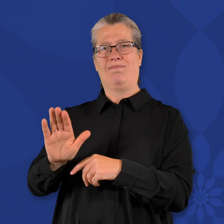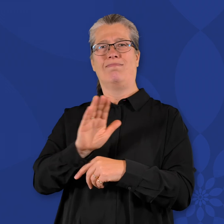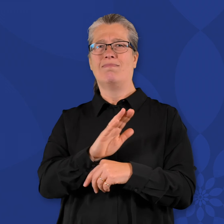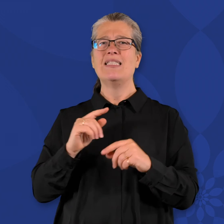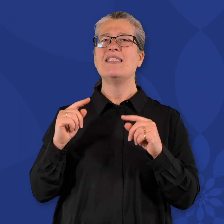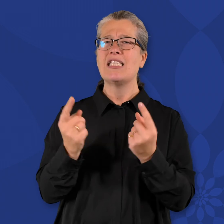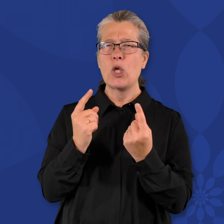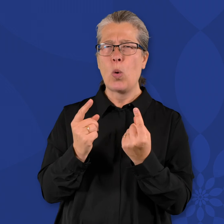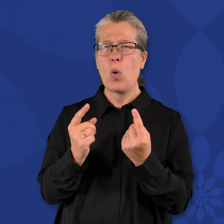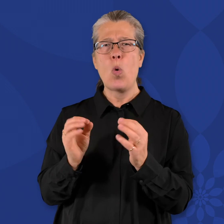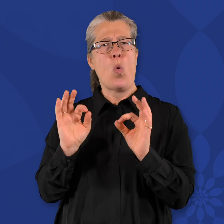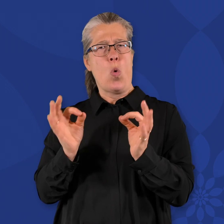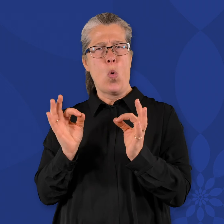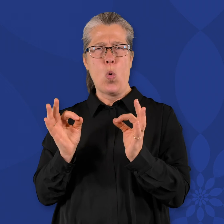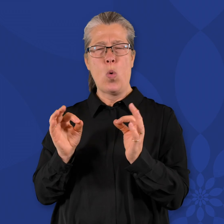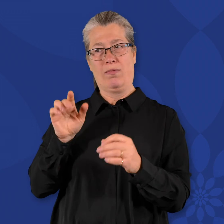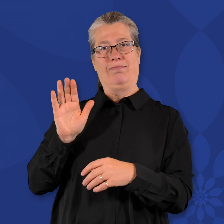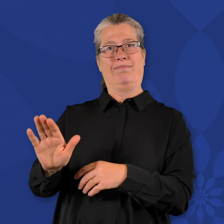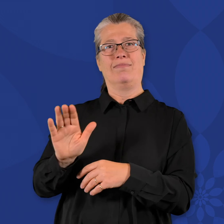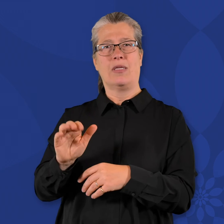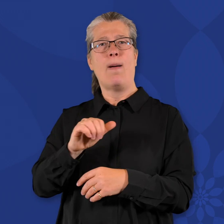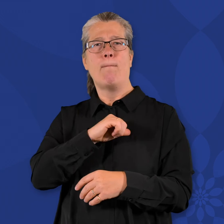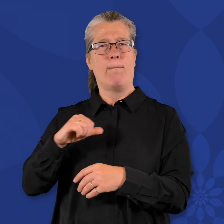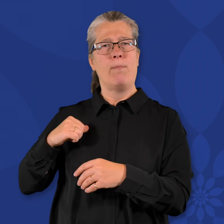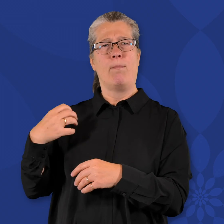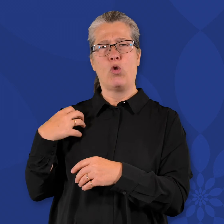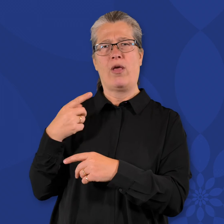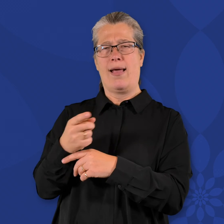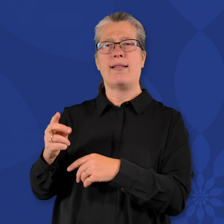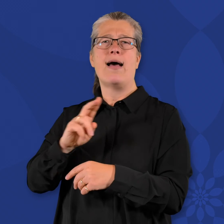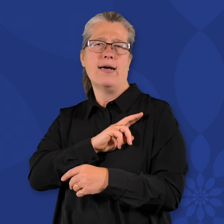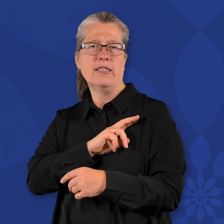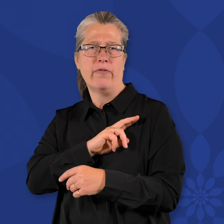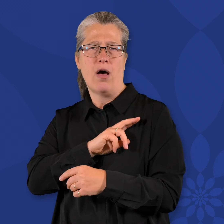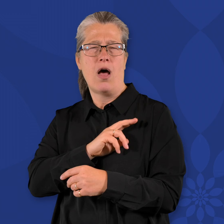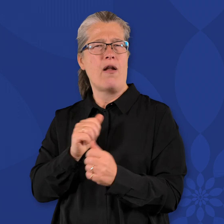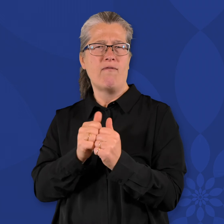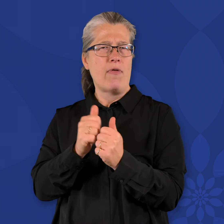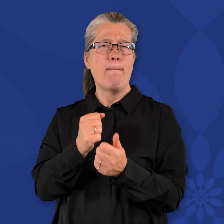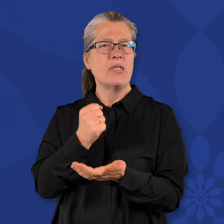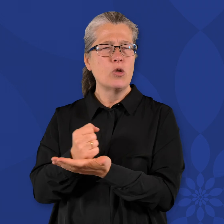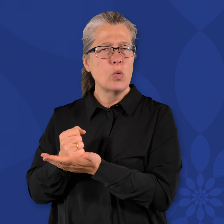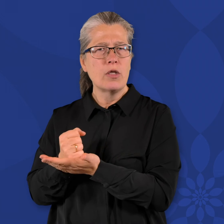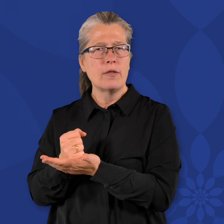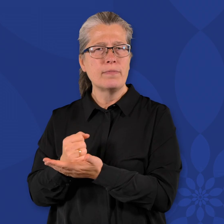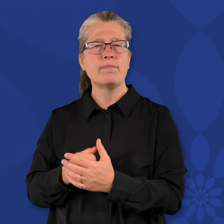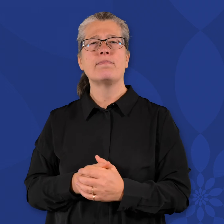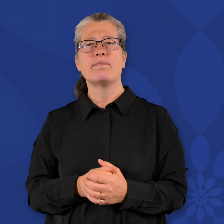regionerna och de regionala behöriga myndigheternas beslut.